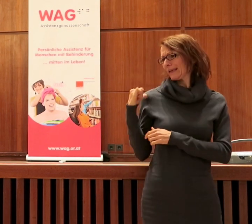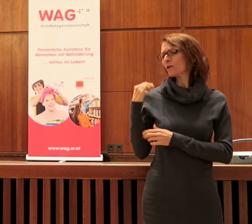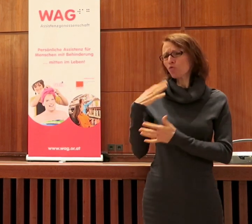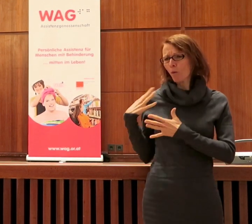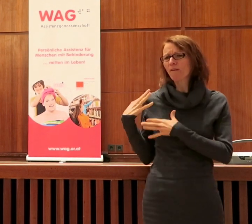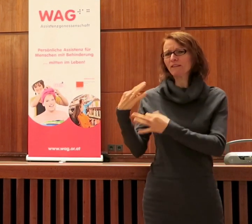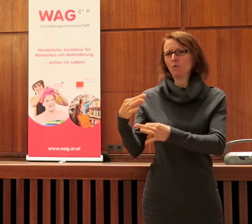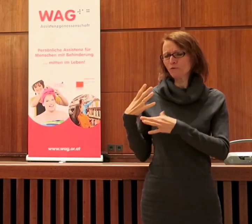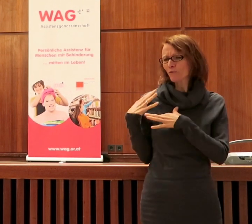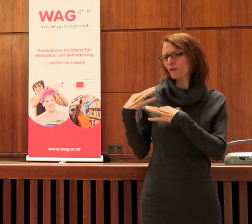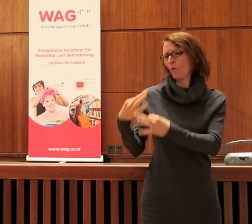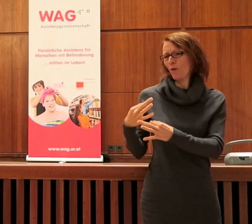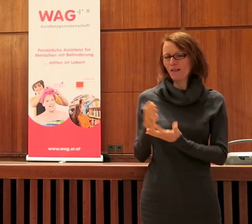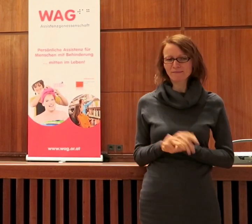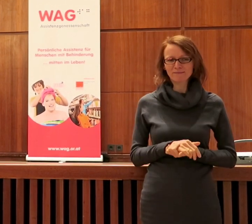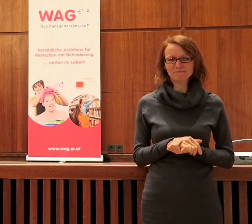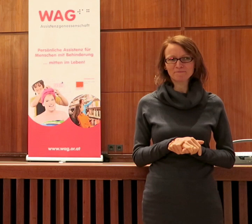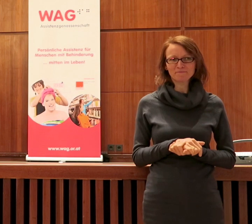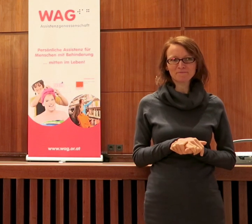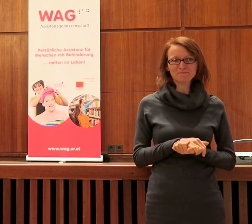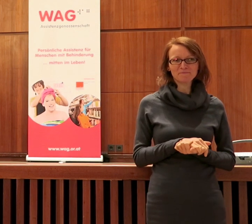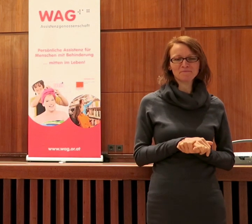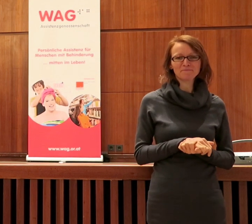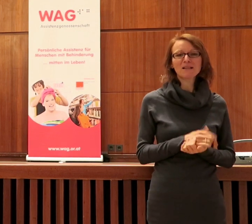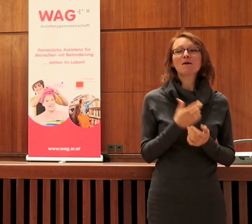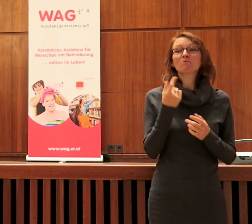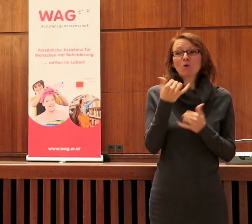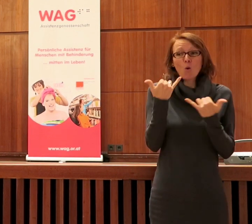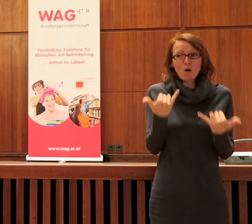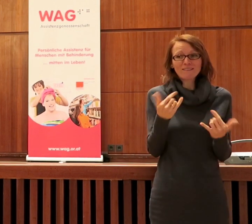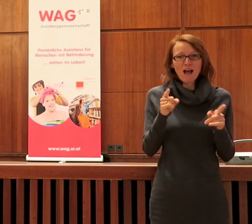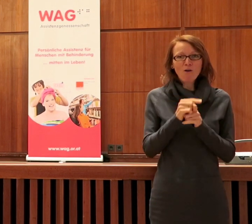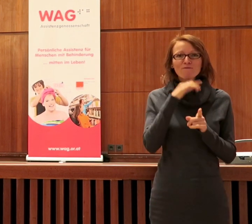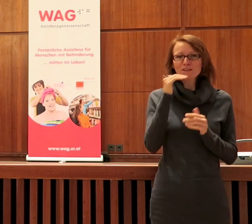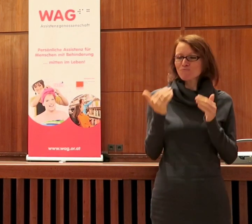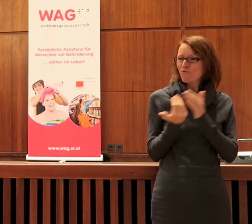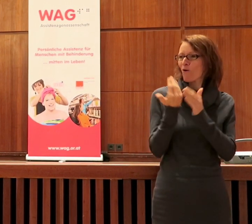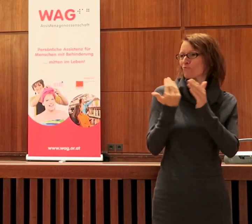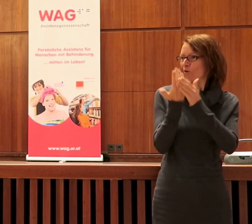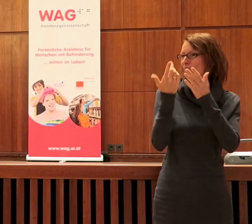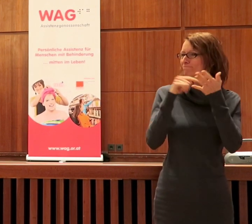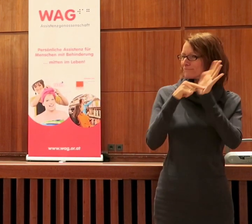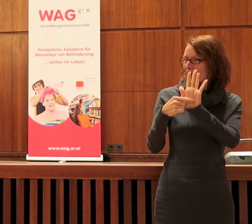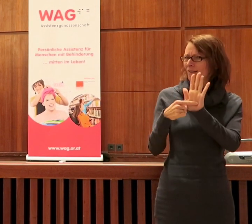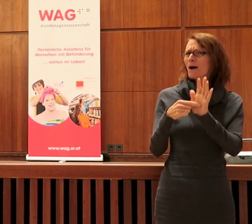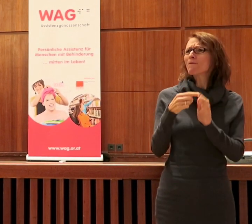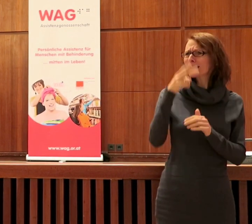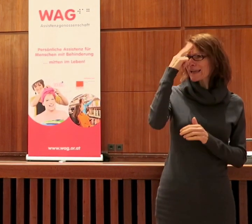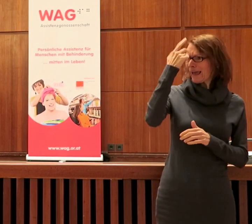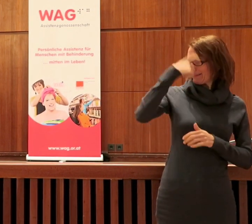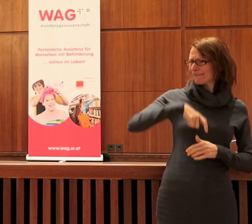Das heißt, es wird heute sehr viel Neues sein, aber wer mich schon kennt, der darf sich ein paar Sachen auch nochmal anhören.